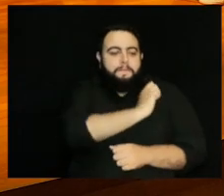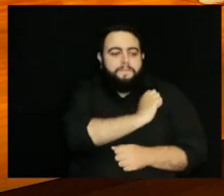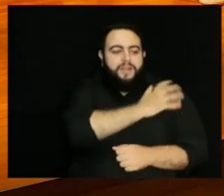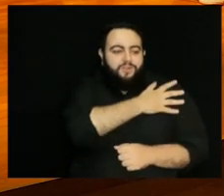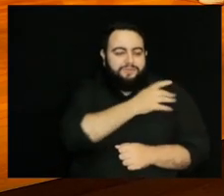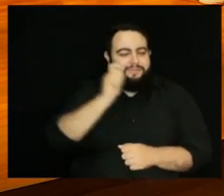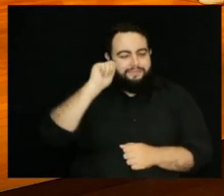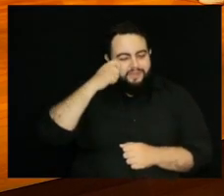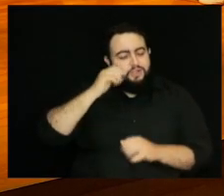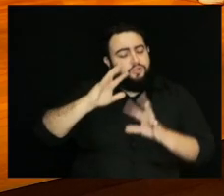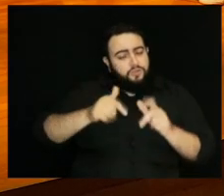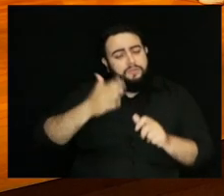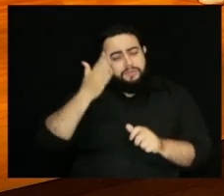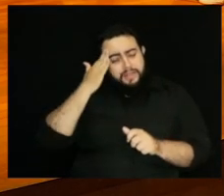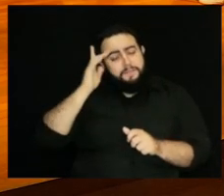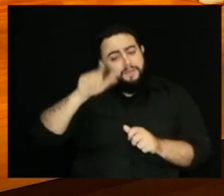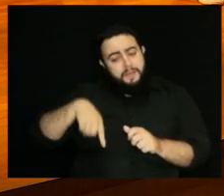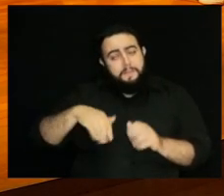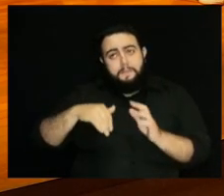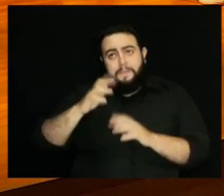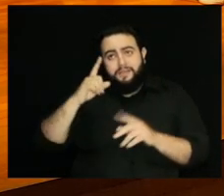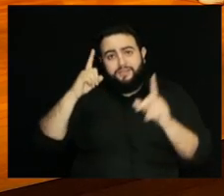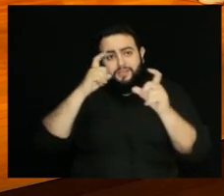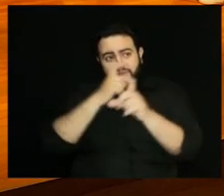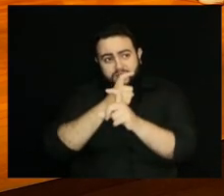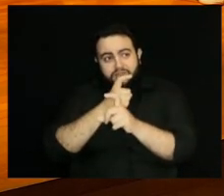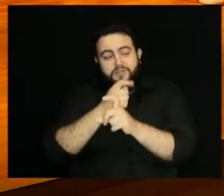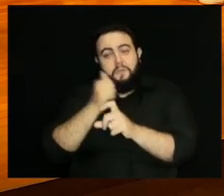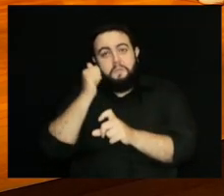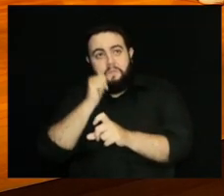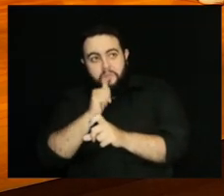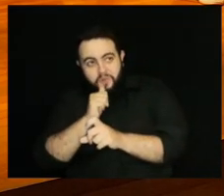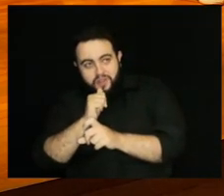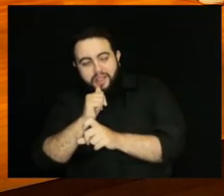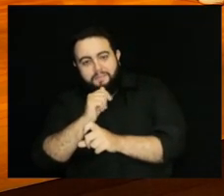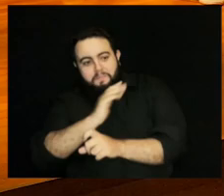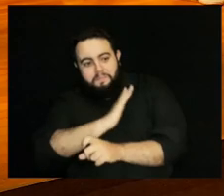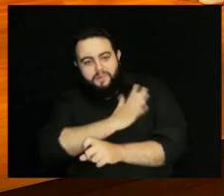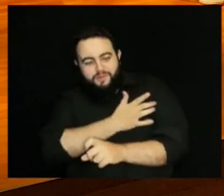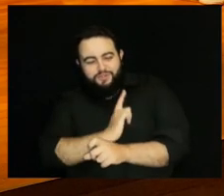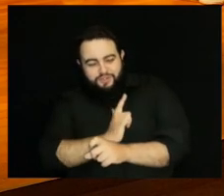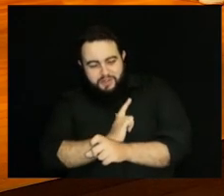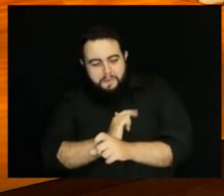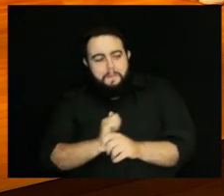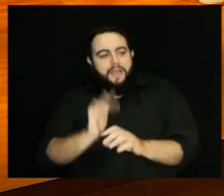preta do que homem preto, mas era muito, e nem essa barreira eles conseguiam ultrapassar né. Eles eram